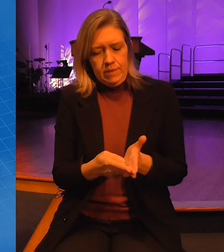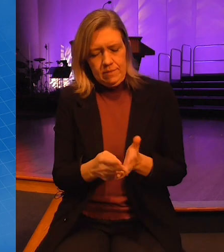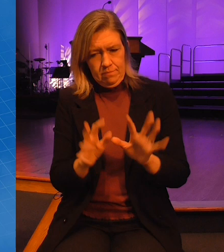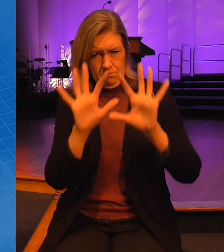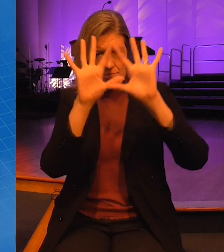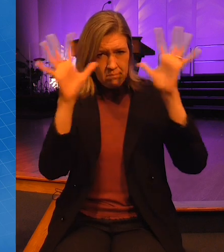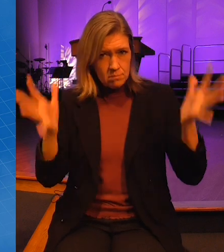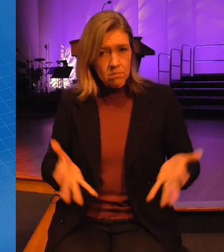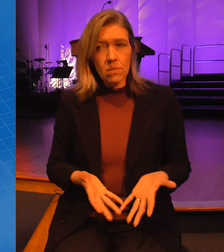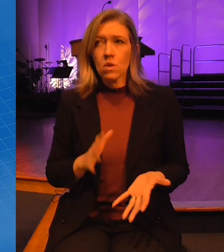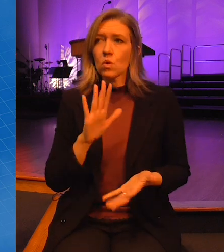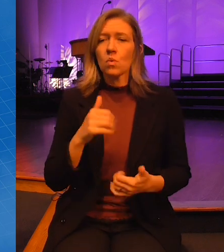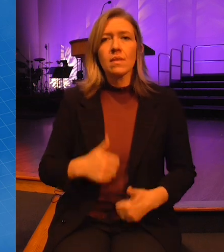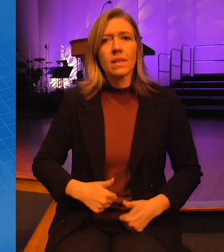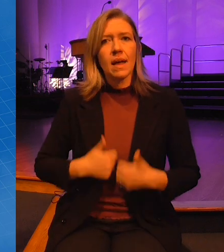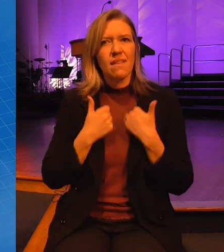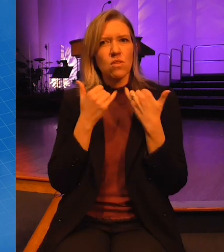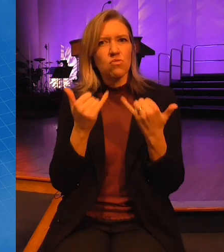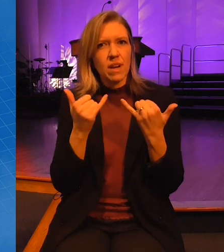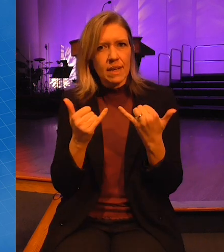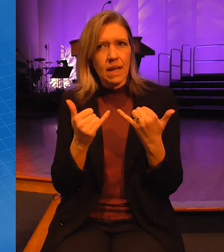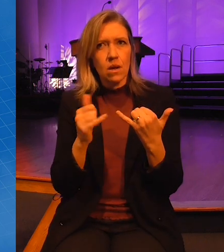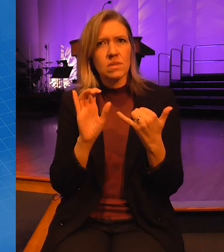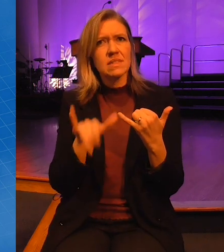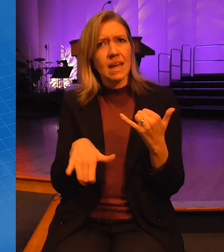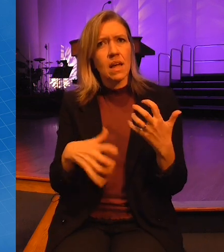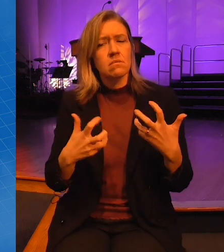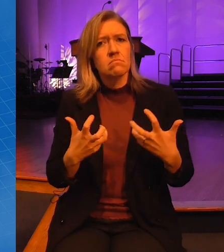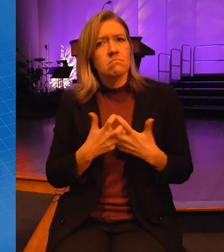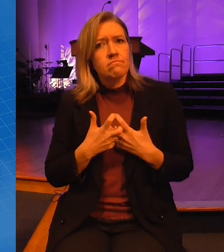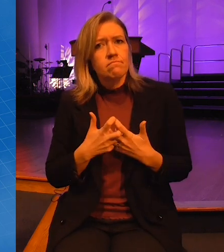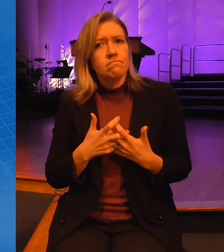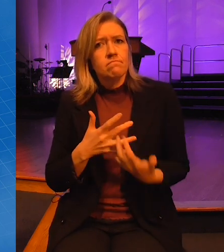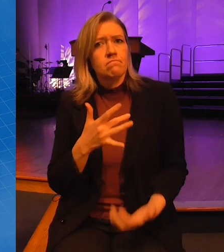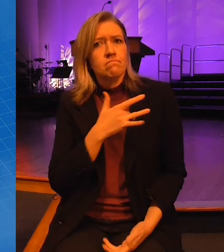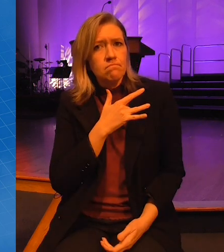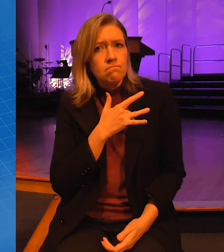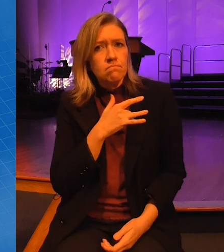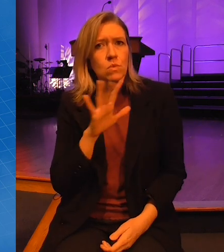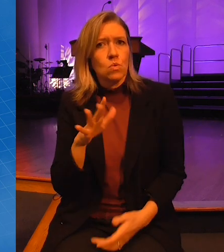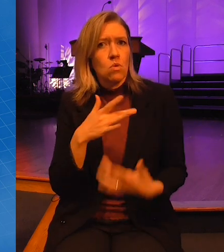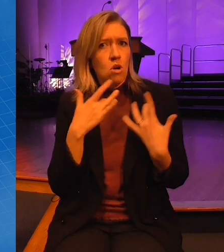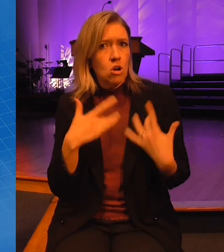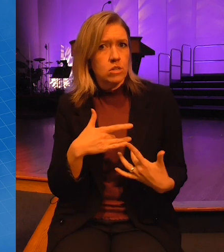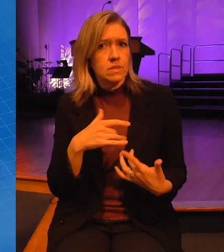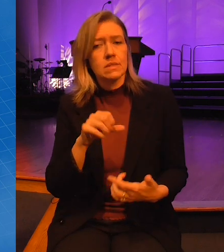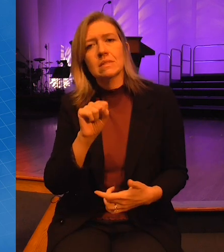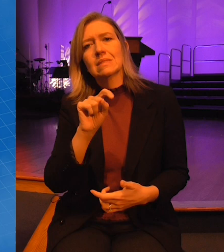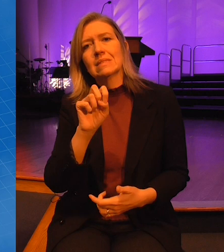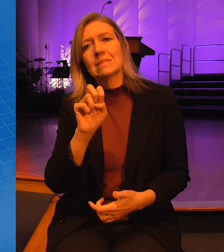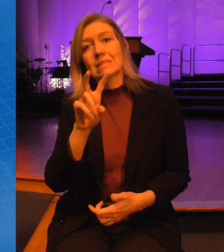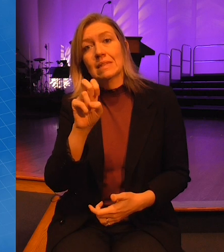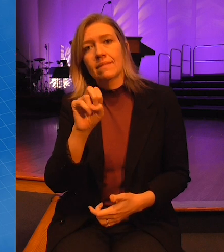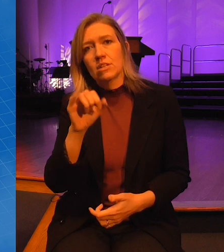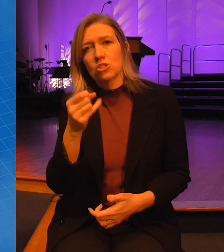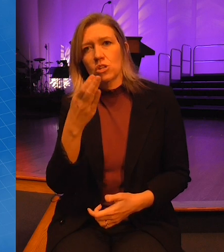resuena en tu corazón? Steve Job dijo: Me he mirado en el espejo todas las mañanas y